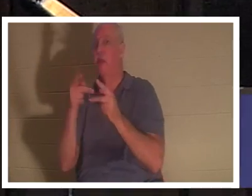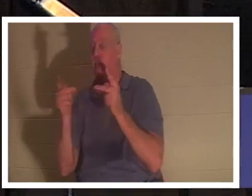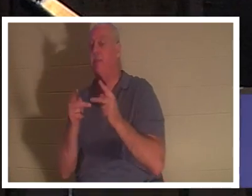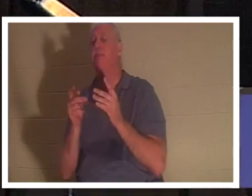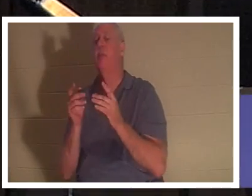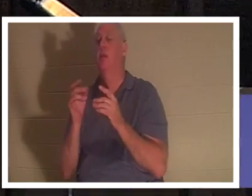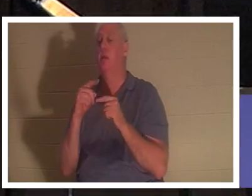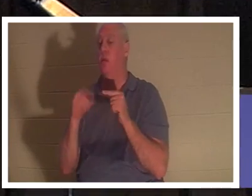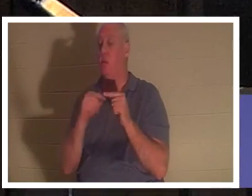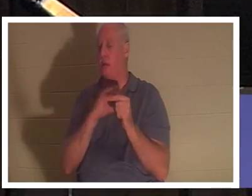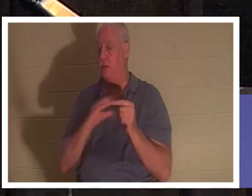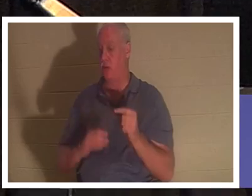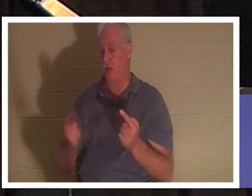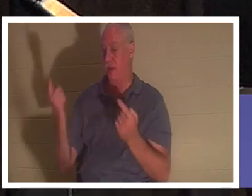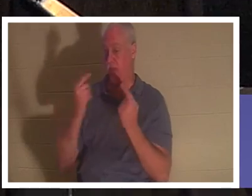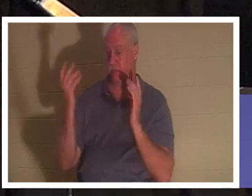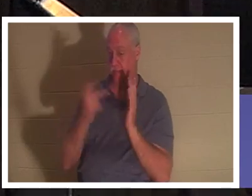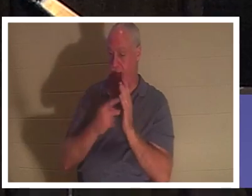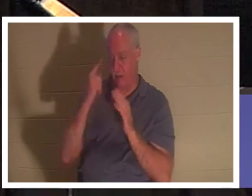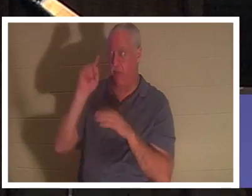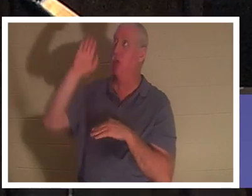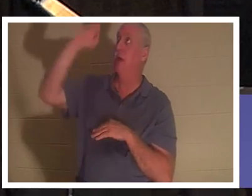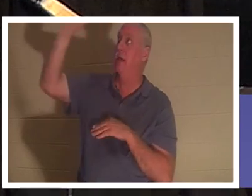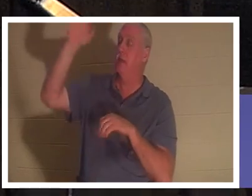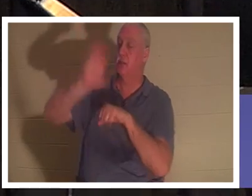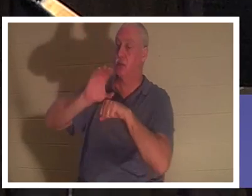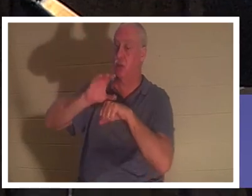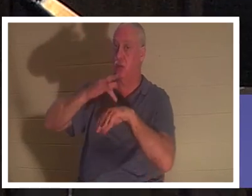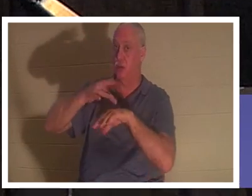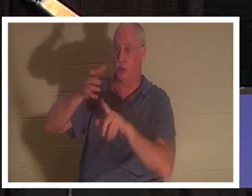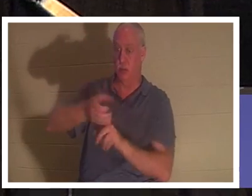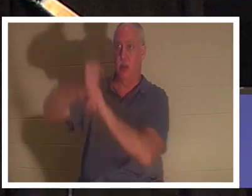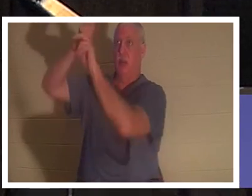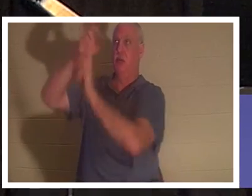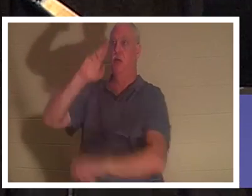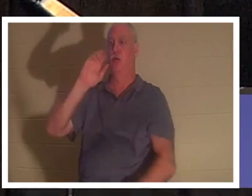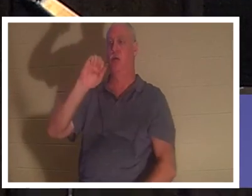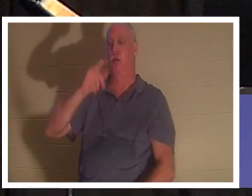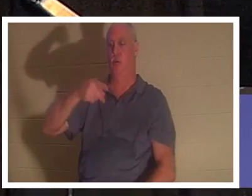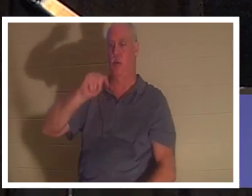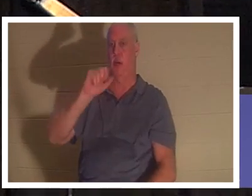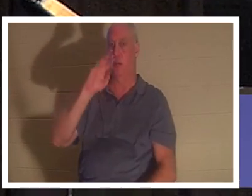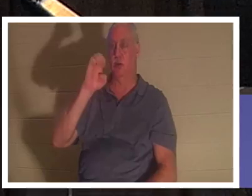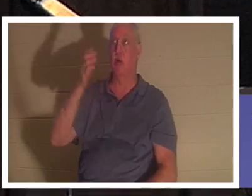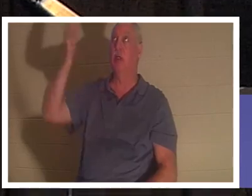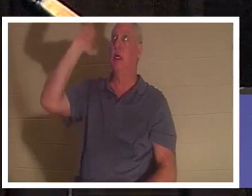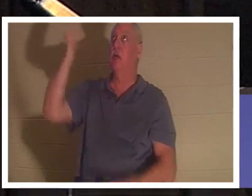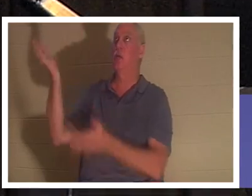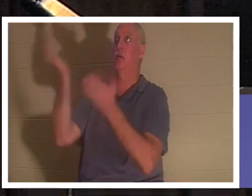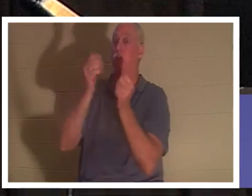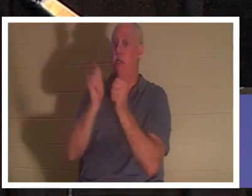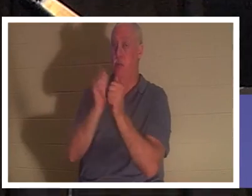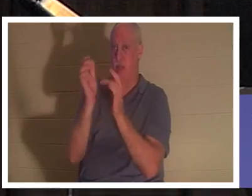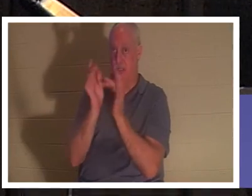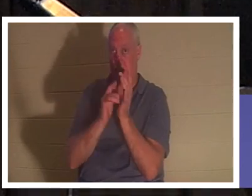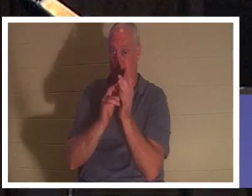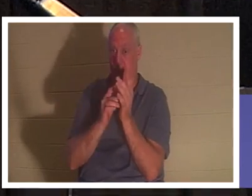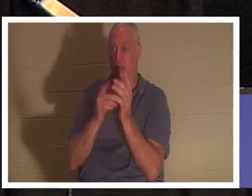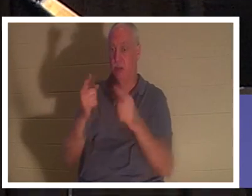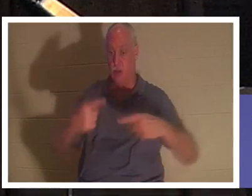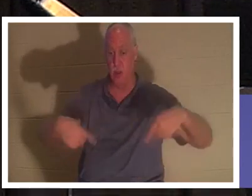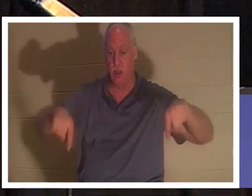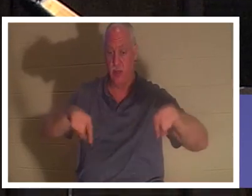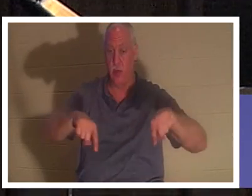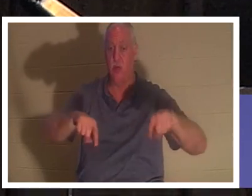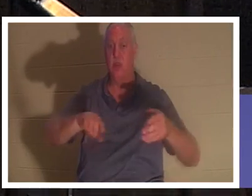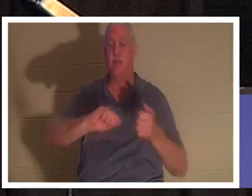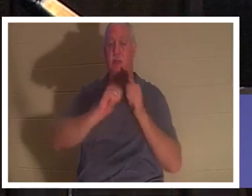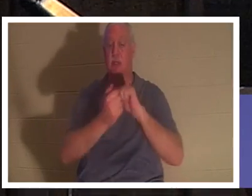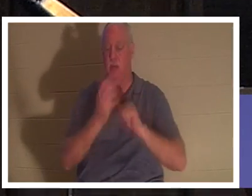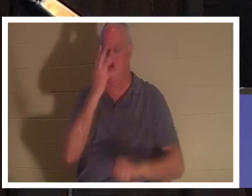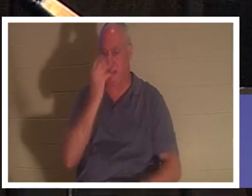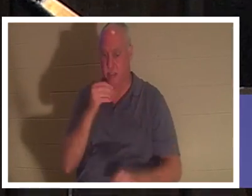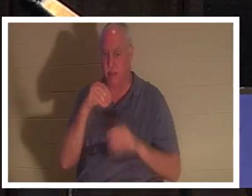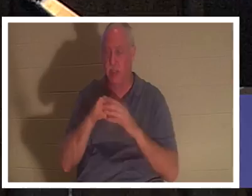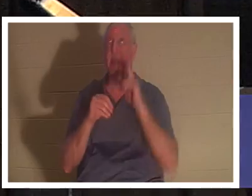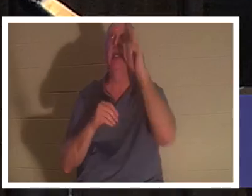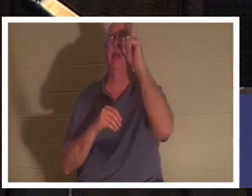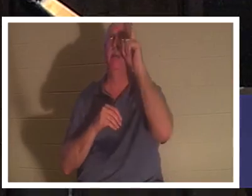pour Son église lors de l'enlèvement, Dieu amènera avec Jésus, ceux qui se sont endormis en Lui. 1